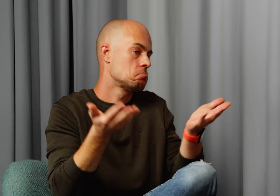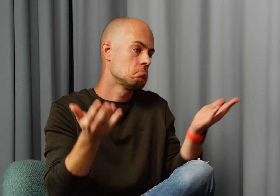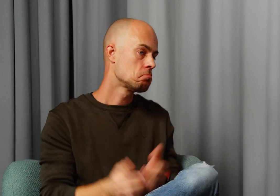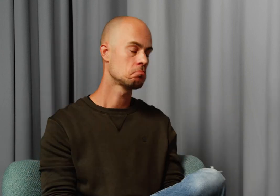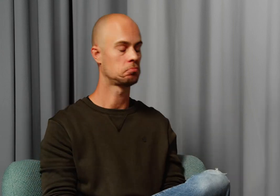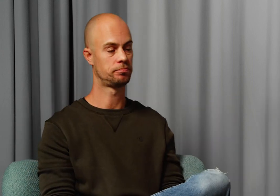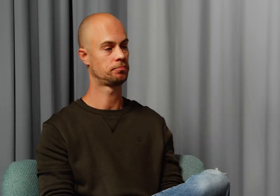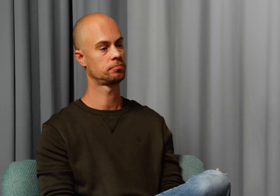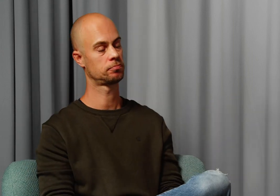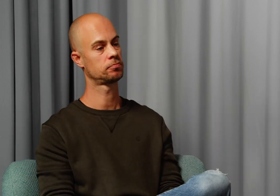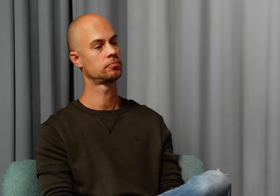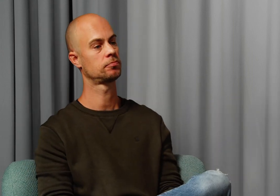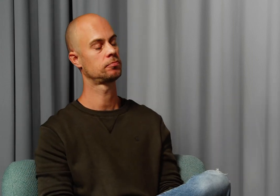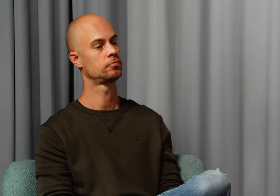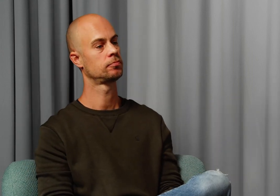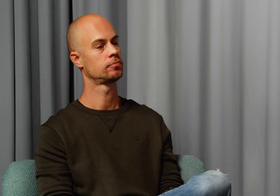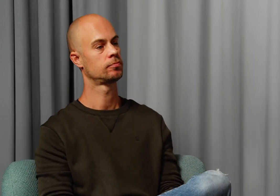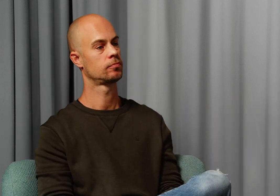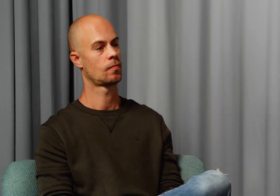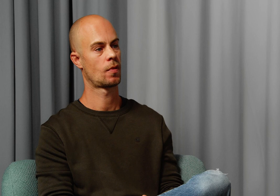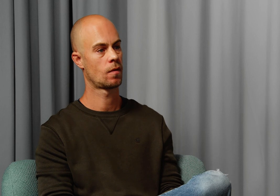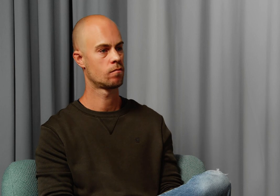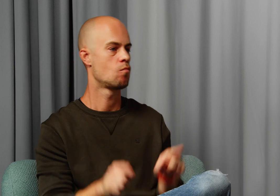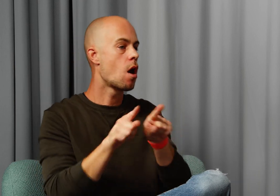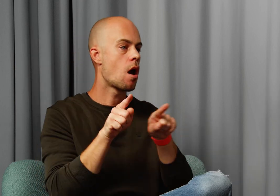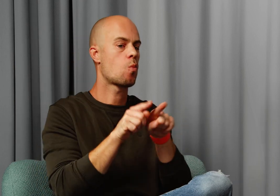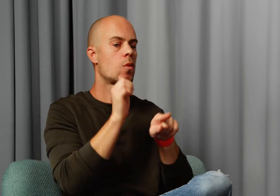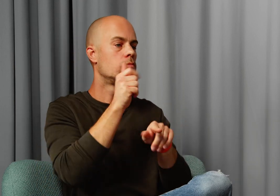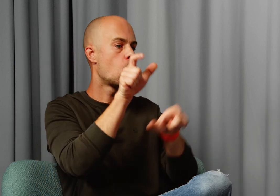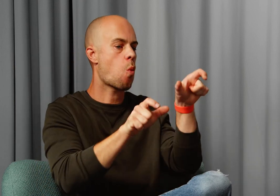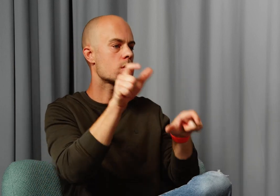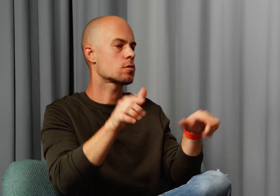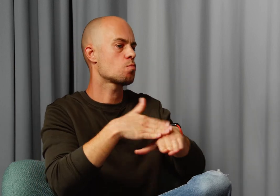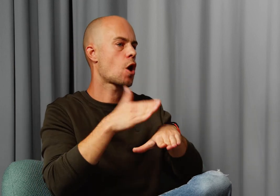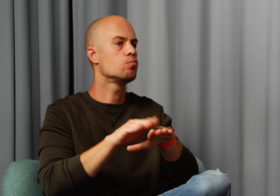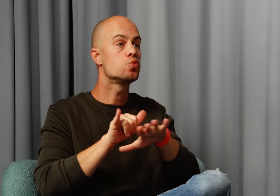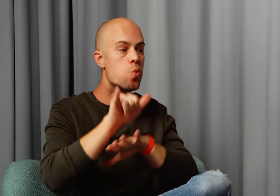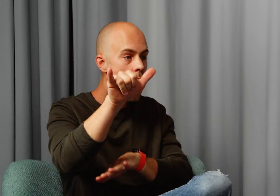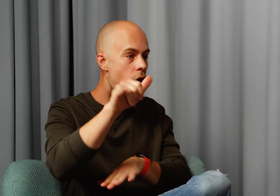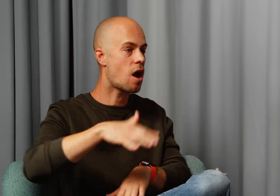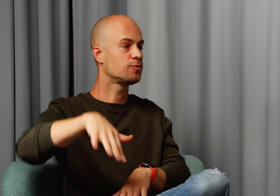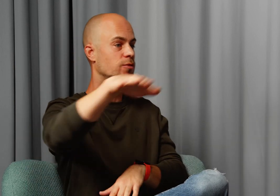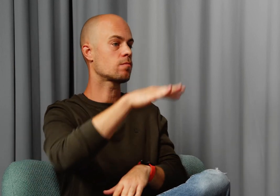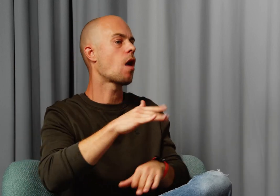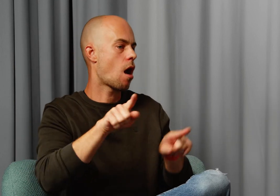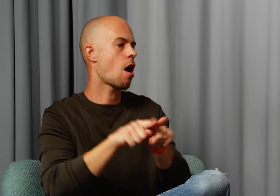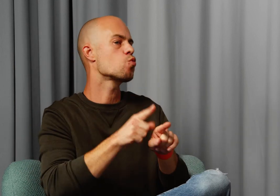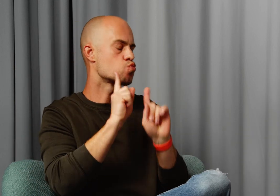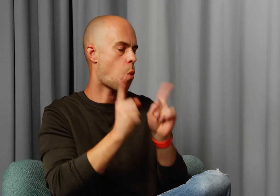Und wenn es da zum Beispiel eben Untertitelungen gebe, oder vielleicht Gebärdenspracheinblendung, wäre das super. Oder auch zum Beispiel einfach am Flughafen,